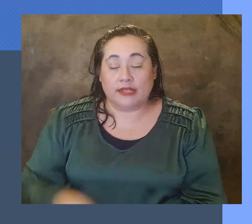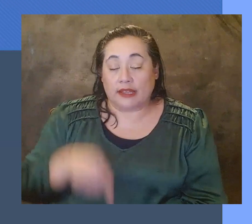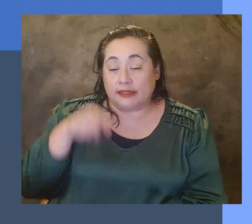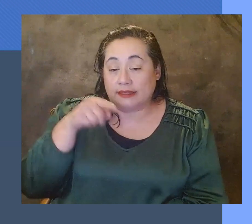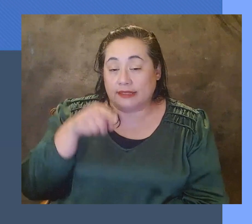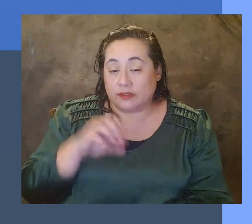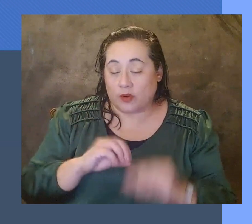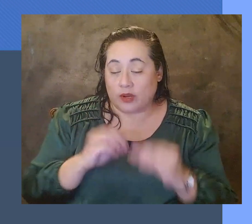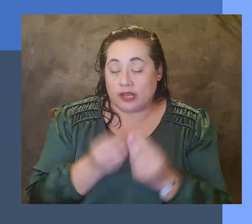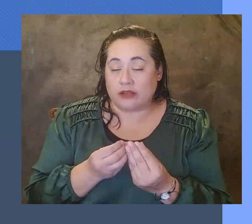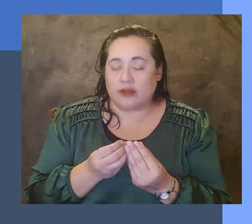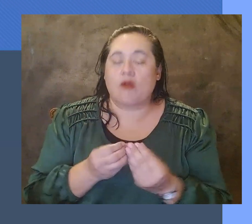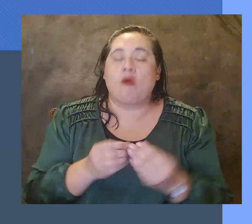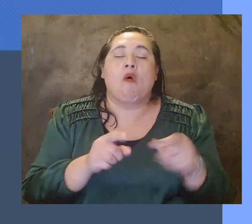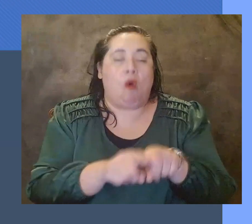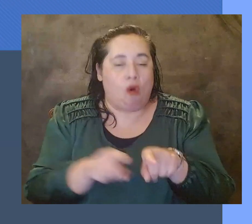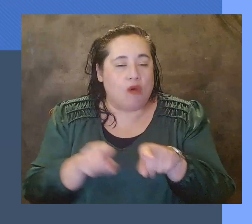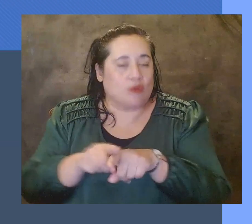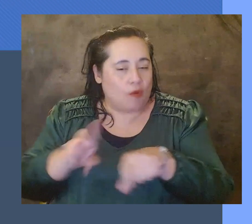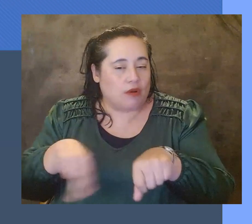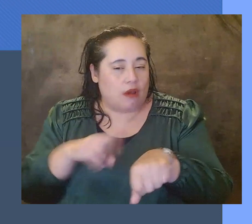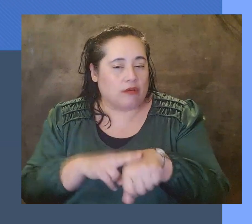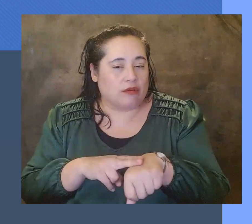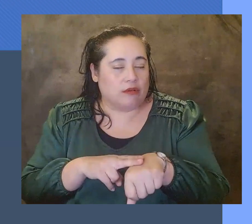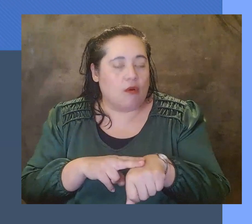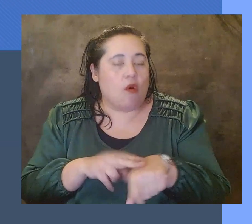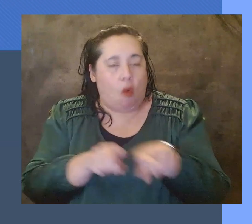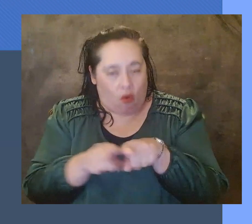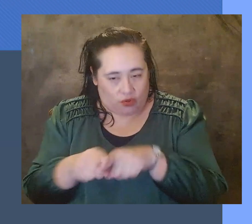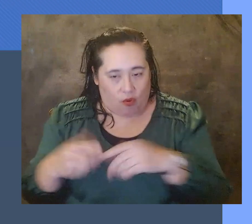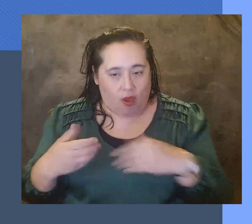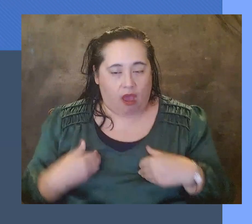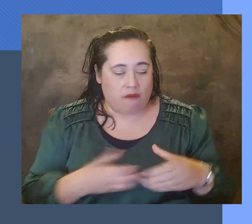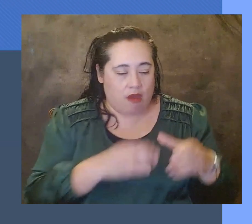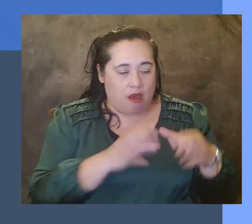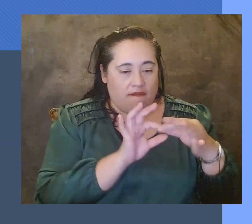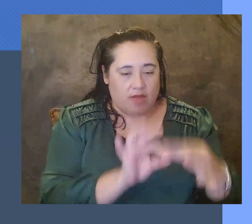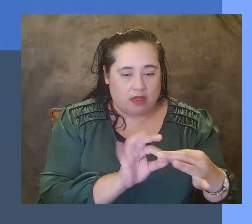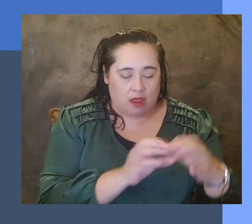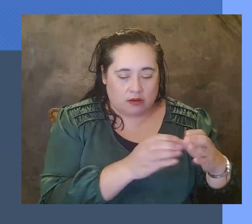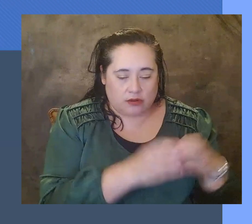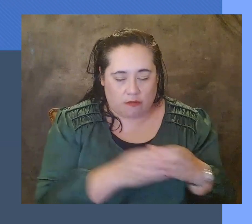Está organización también es nacional y tiene capítulos afiliados.